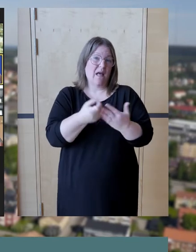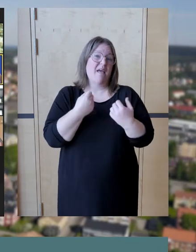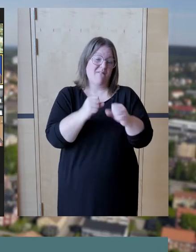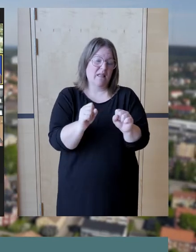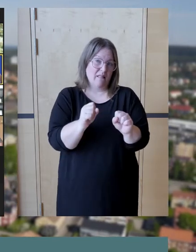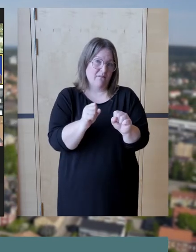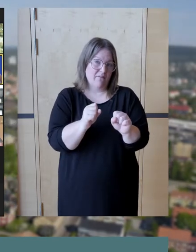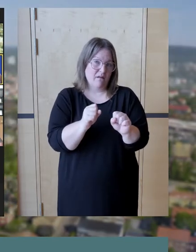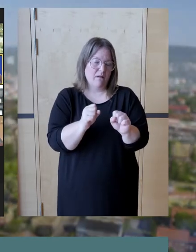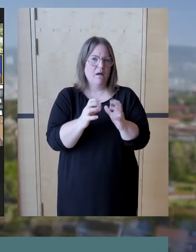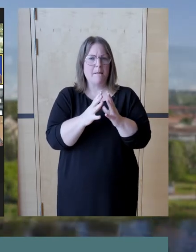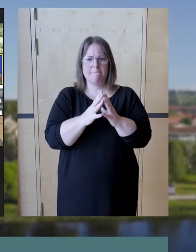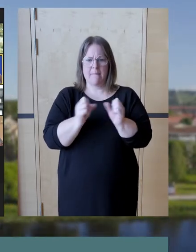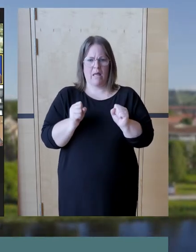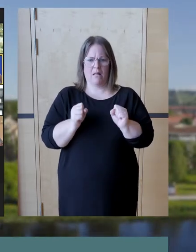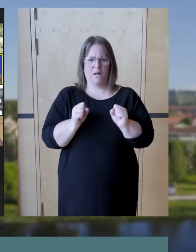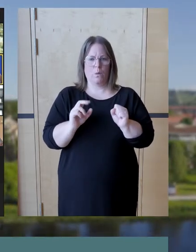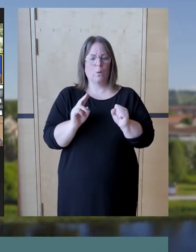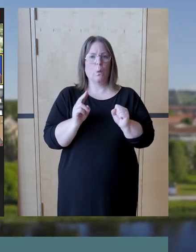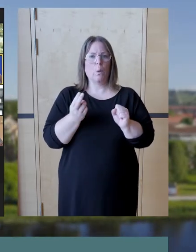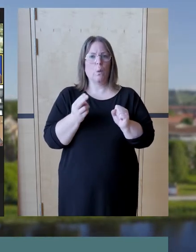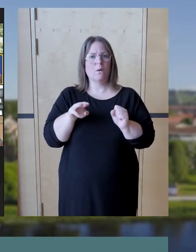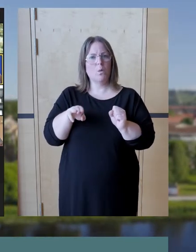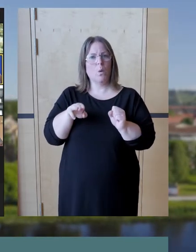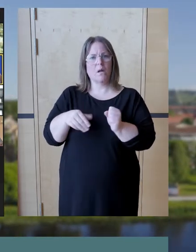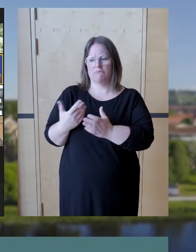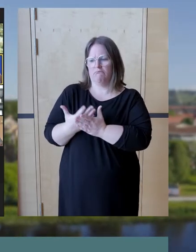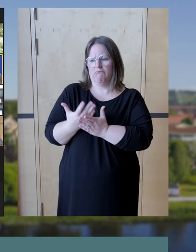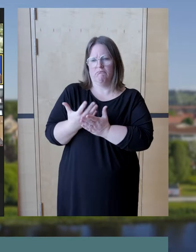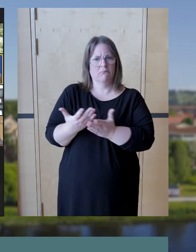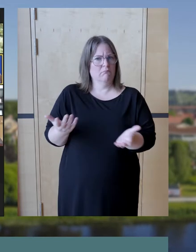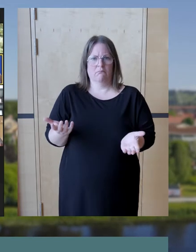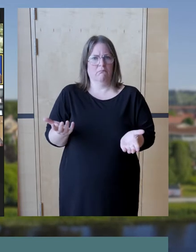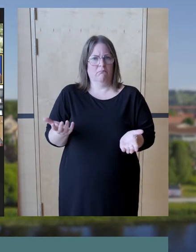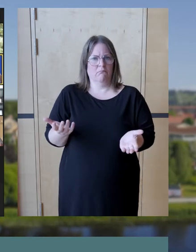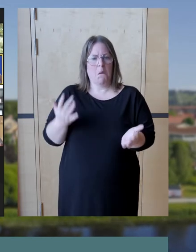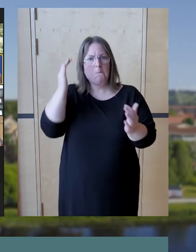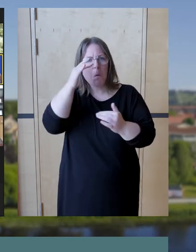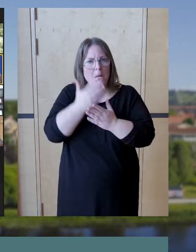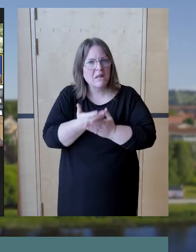Sonesson Moderaterna Det är ju inte det här något problem längre utan just nu